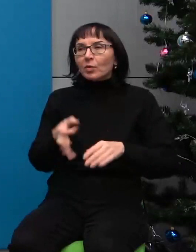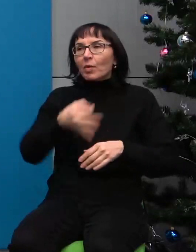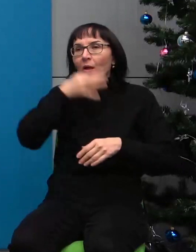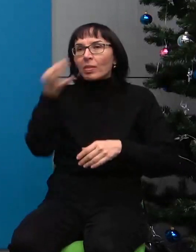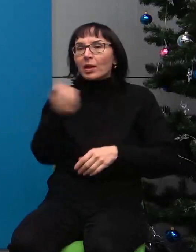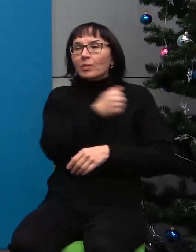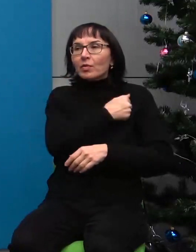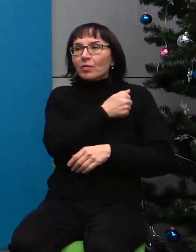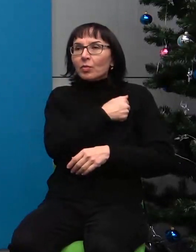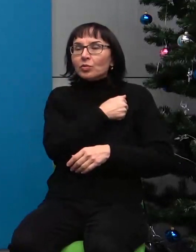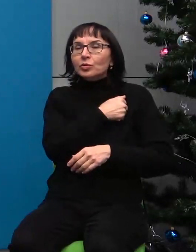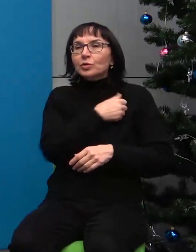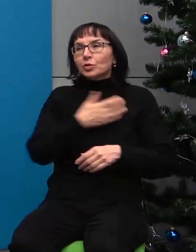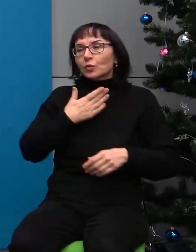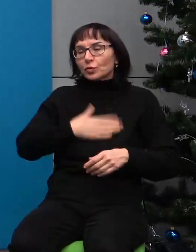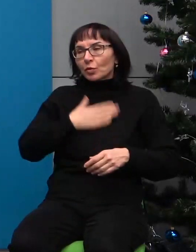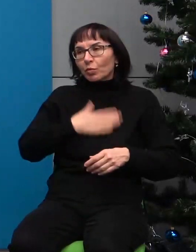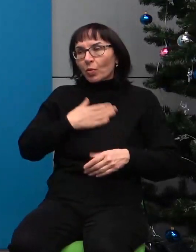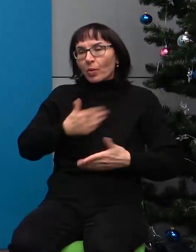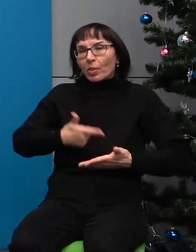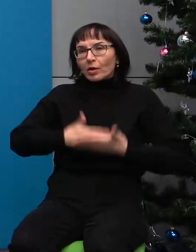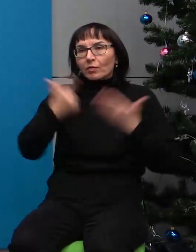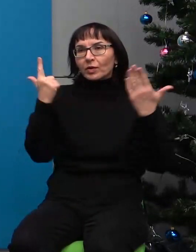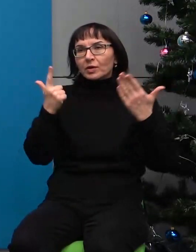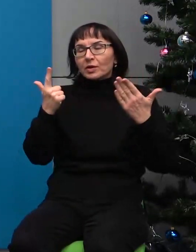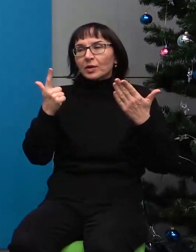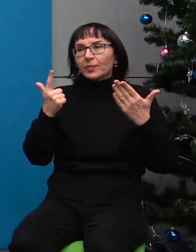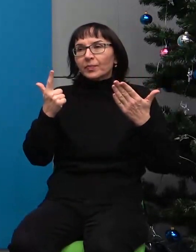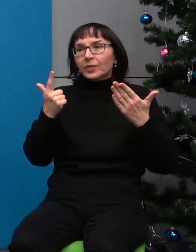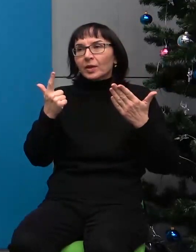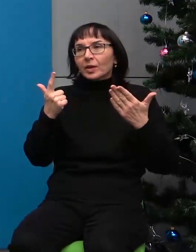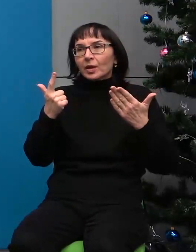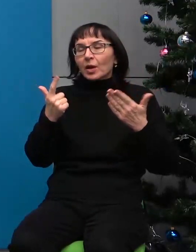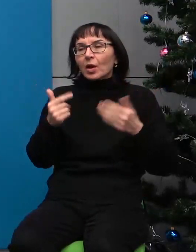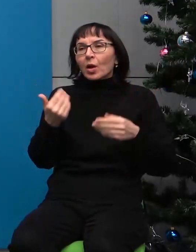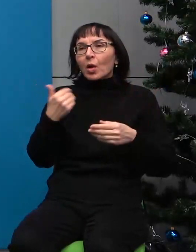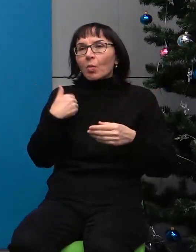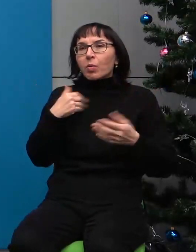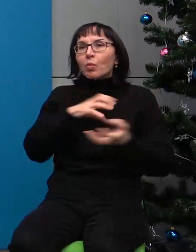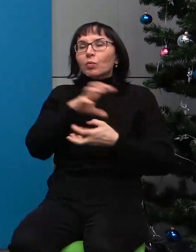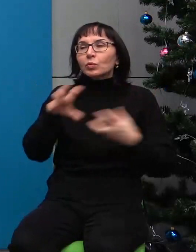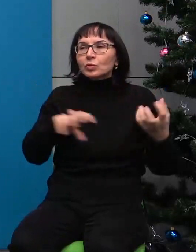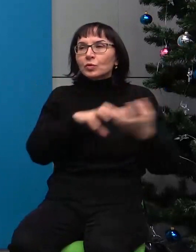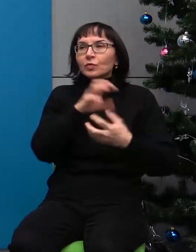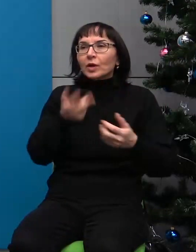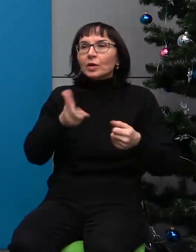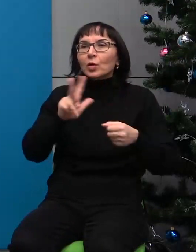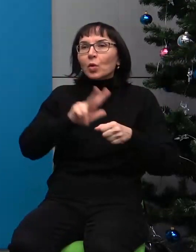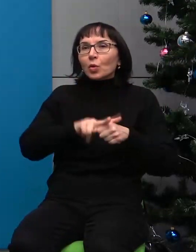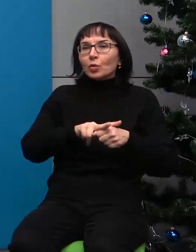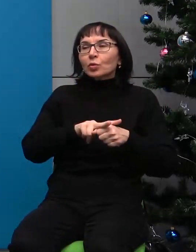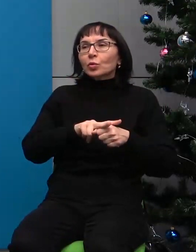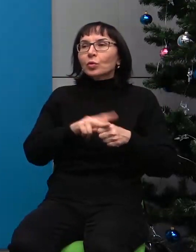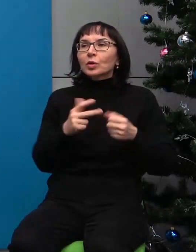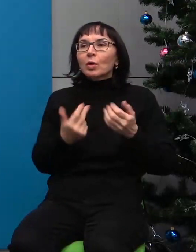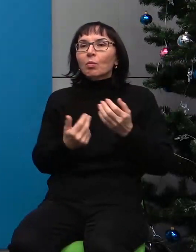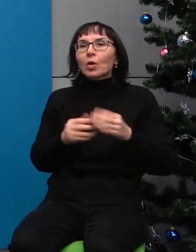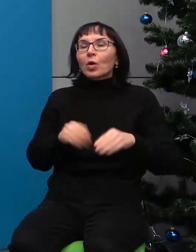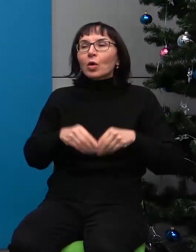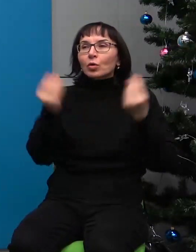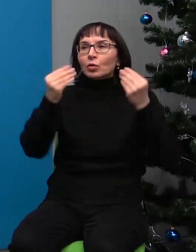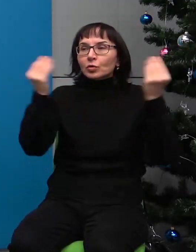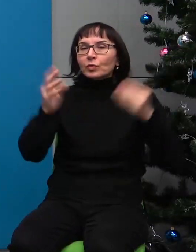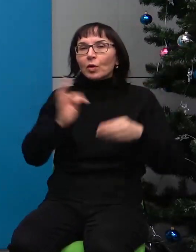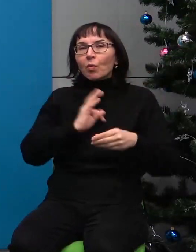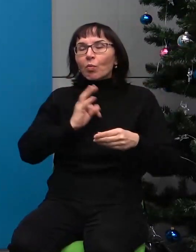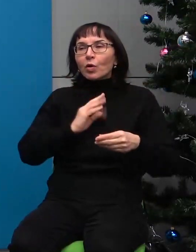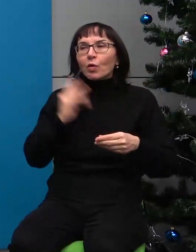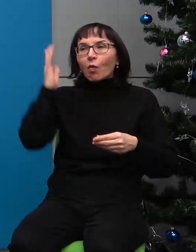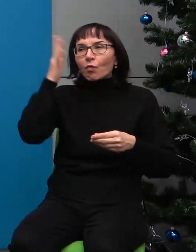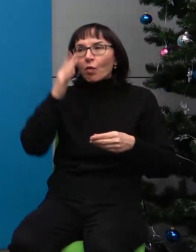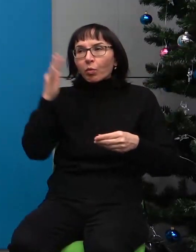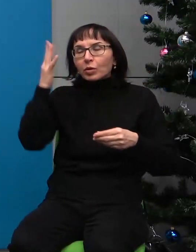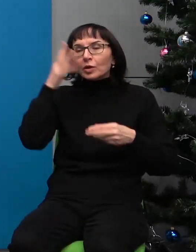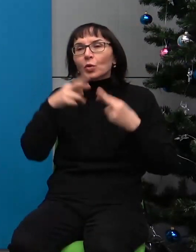bo jest na dwa dni, więc to chyba był ten taki świat, który zapłodnił mi wyobraźnię różnymi historiami i to się wtedy zaczęło